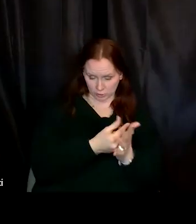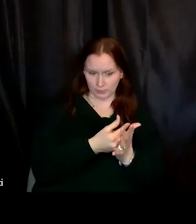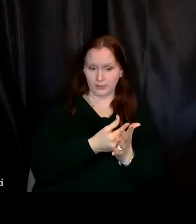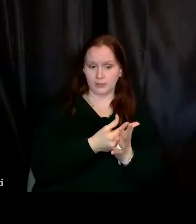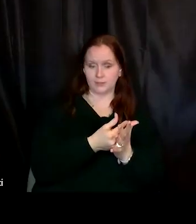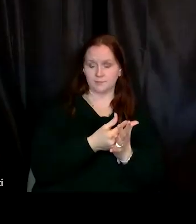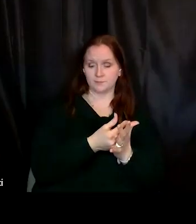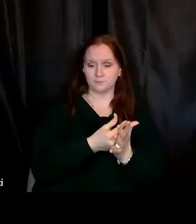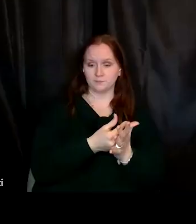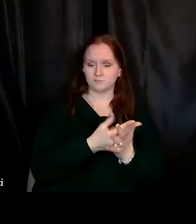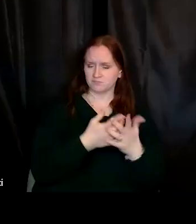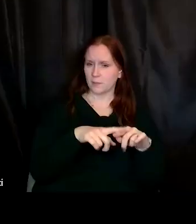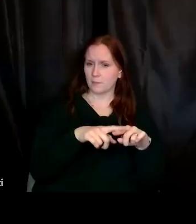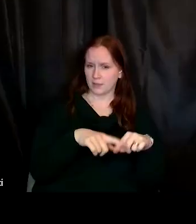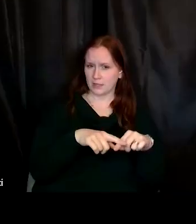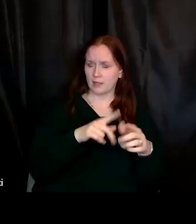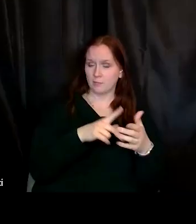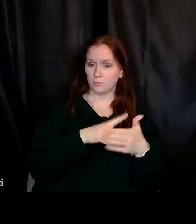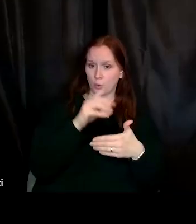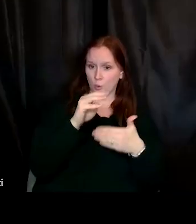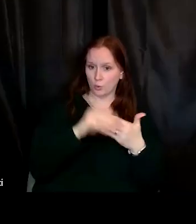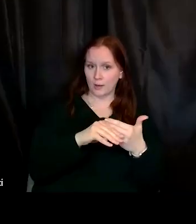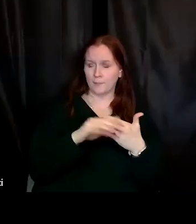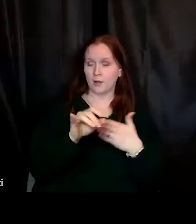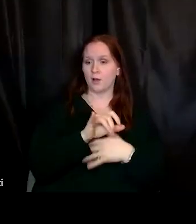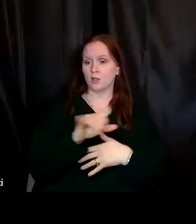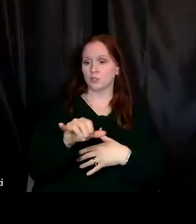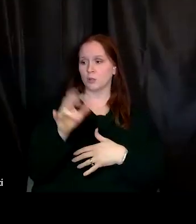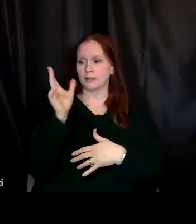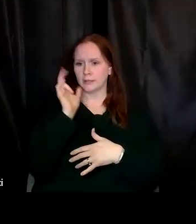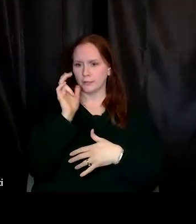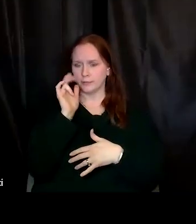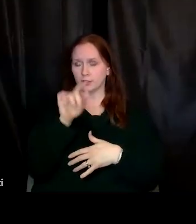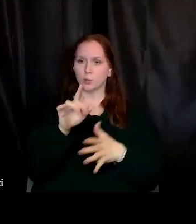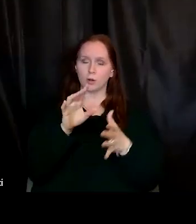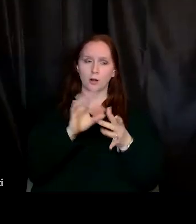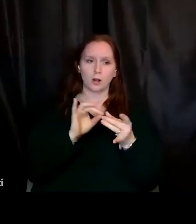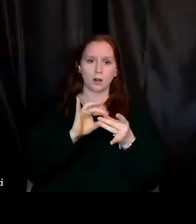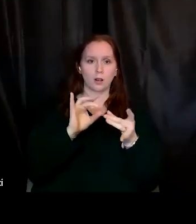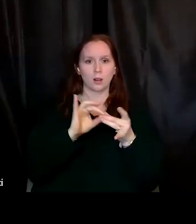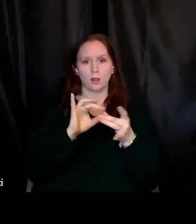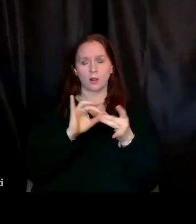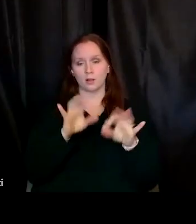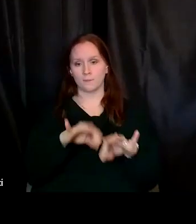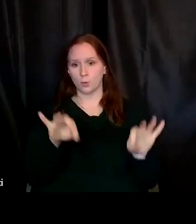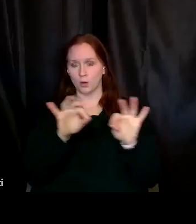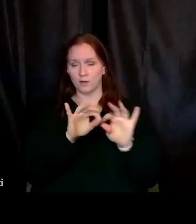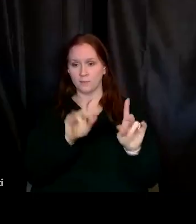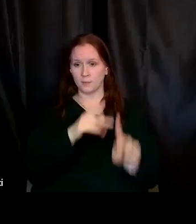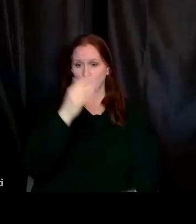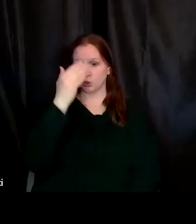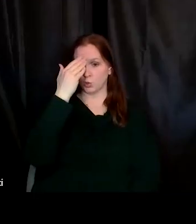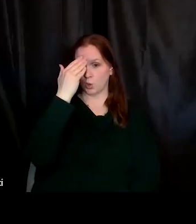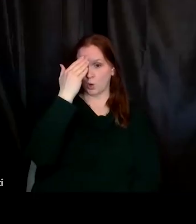Sí, genial. Pero también hacer un poco de marketing de SOAR, tenemos información en el sitio web de SOAR sobre cómo hacerlo,